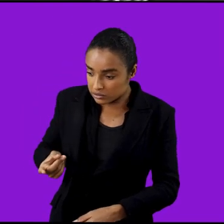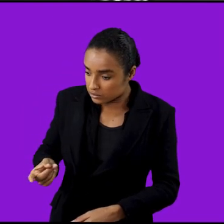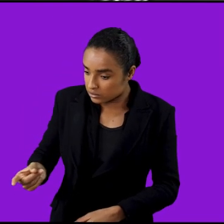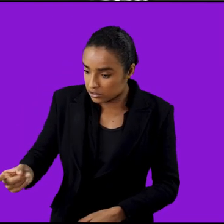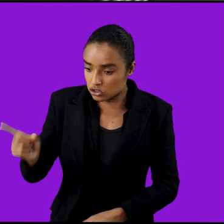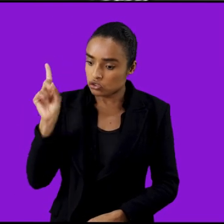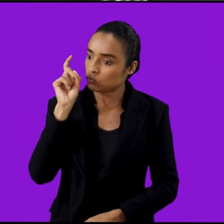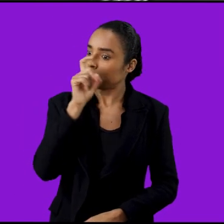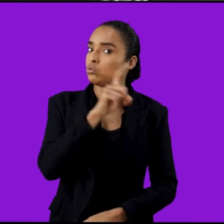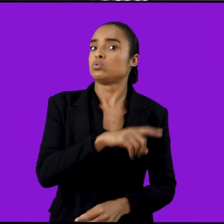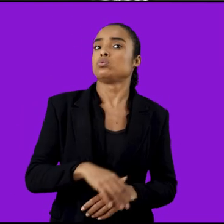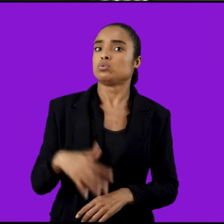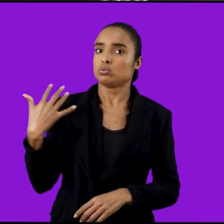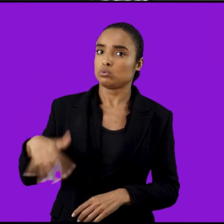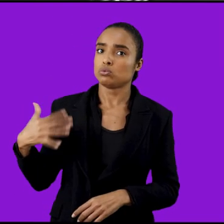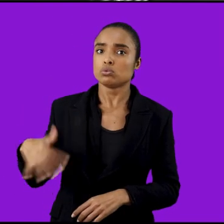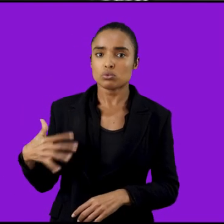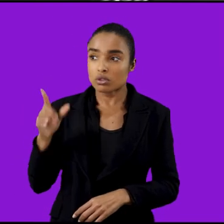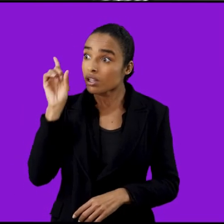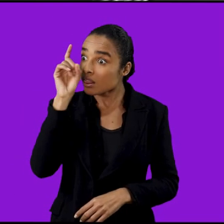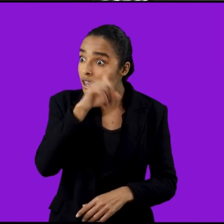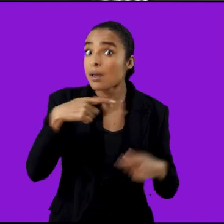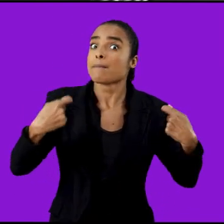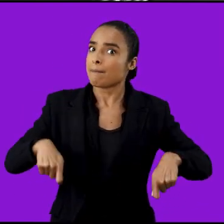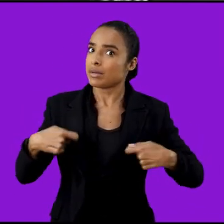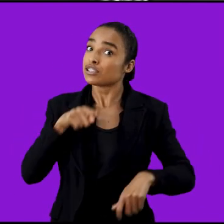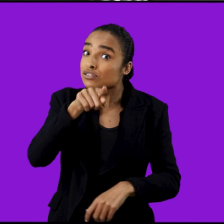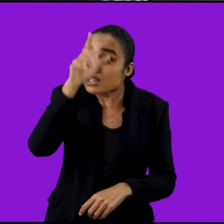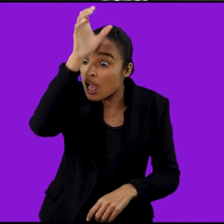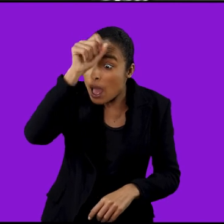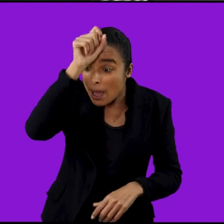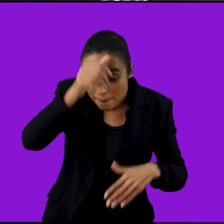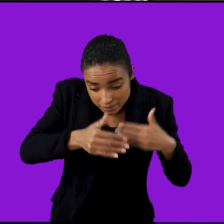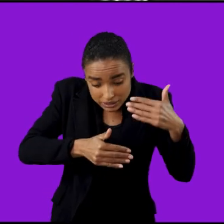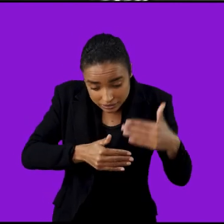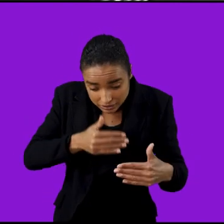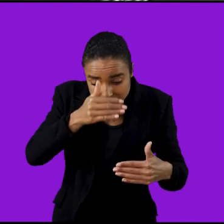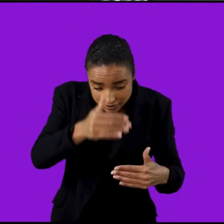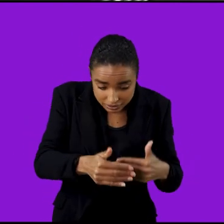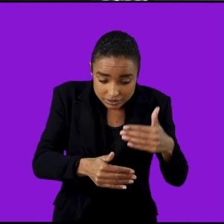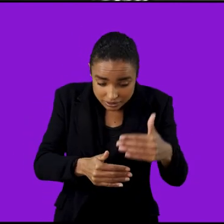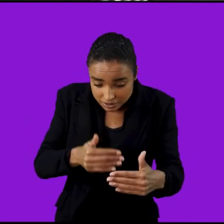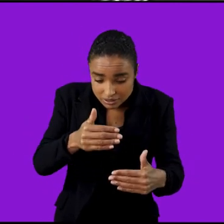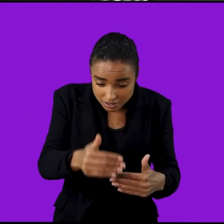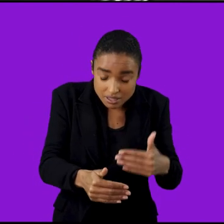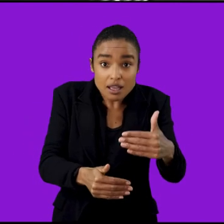também, mas precisa… Para você aprender tu vai ter que, que abrir